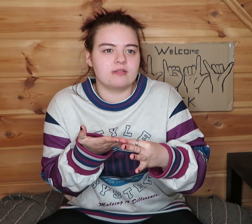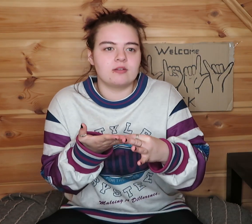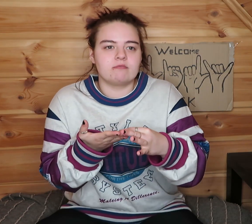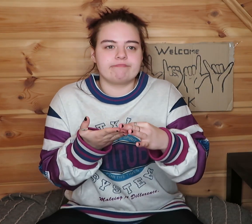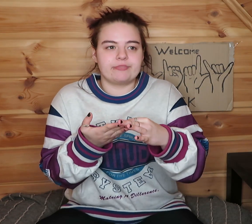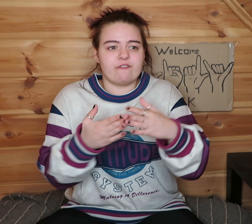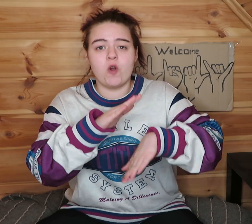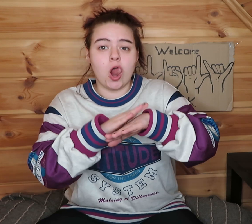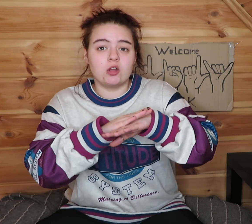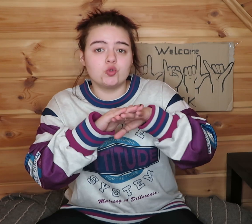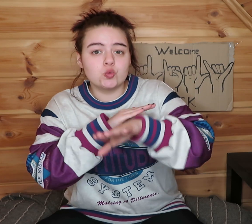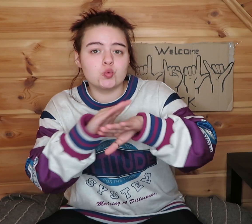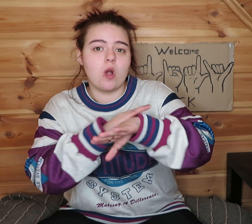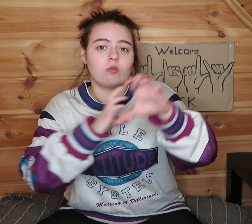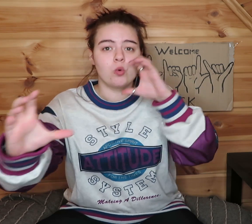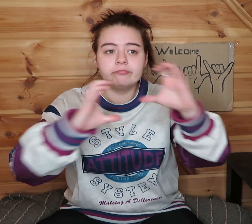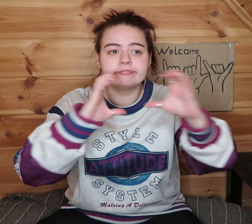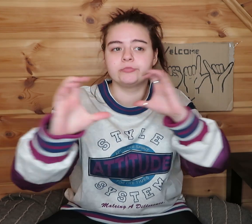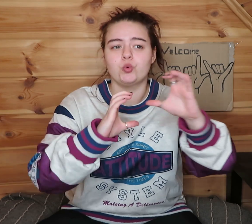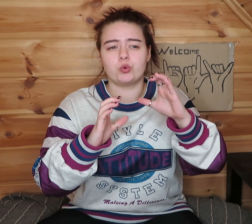Dort hat man vollen Zugang zur Kommunikation.